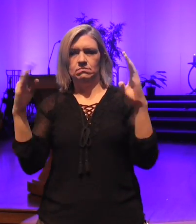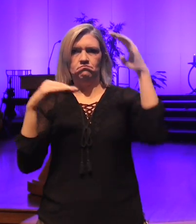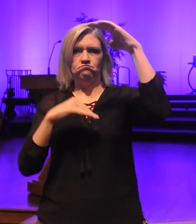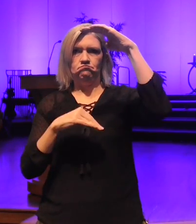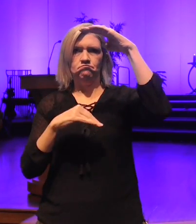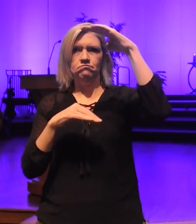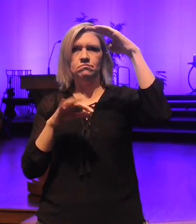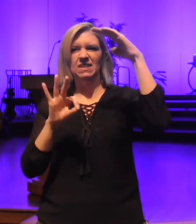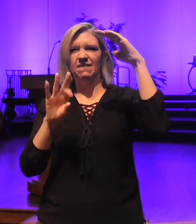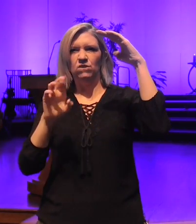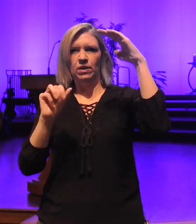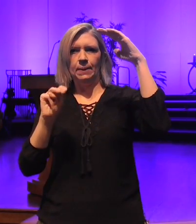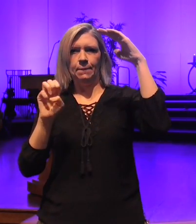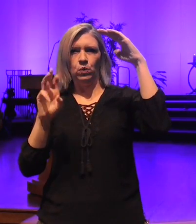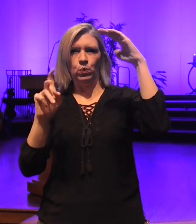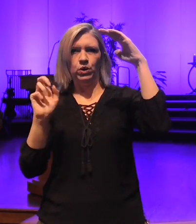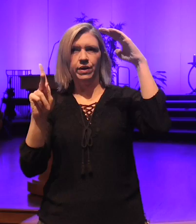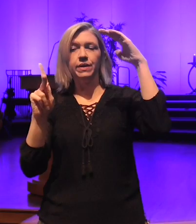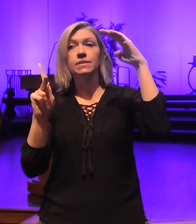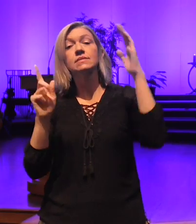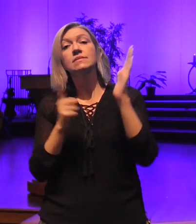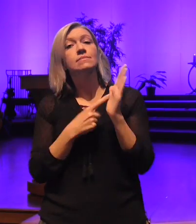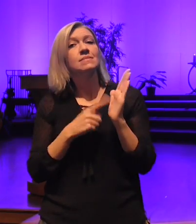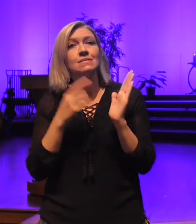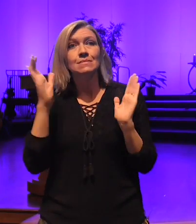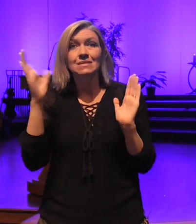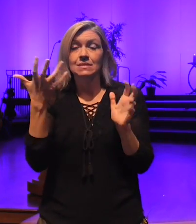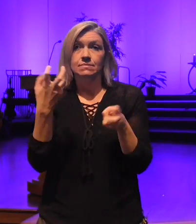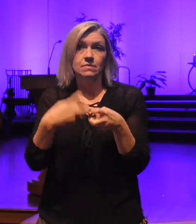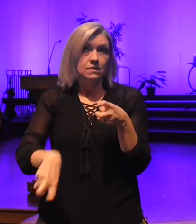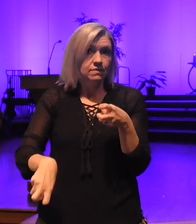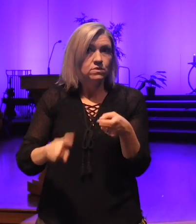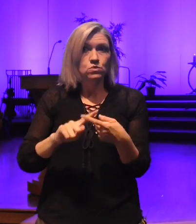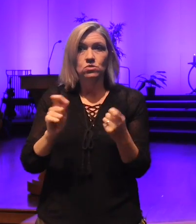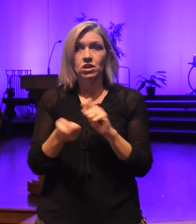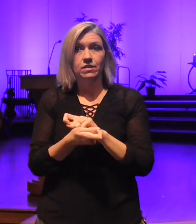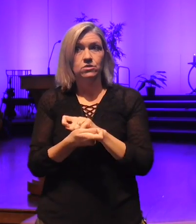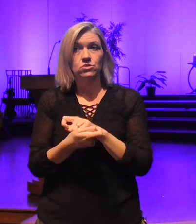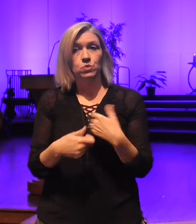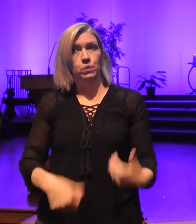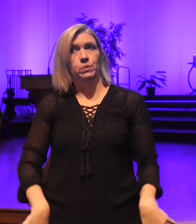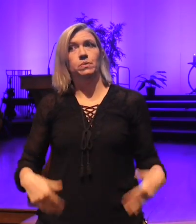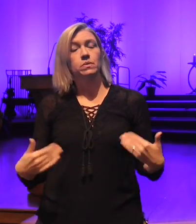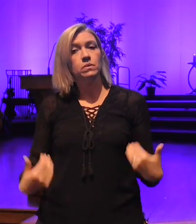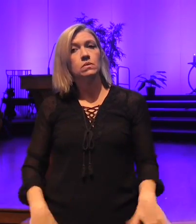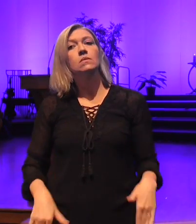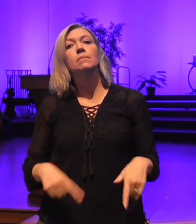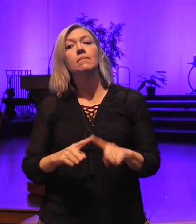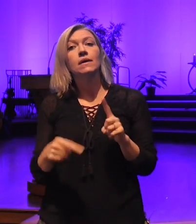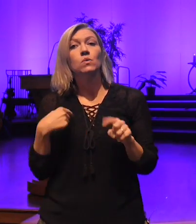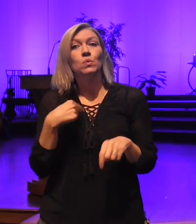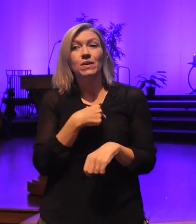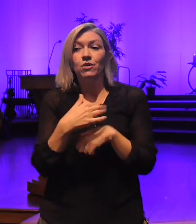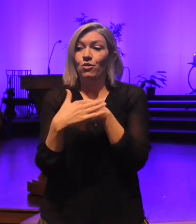y es por eso que a veces parece tan difícil hacer cambios, lo que estamos llamados a hacer es